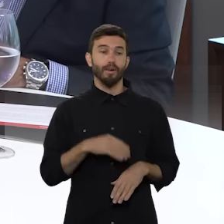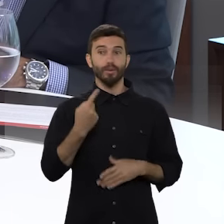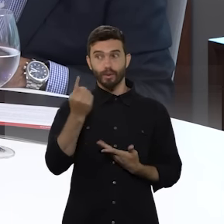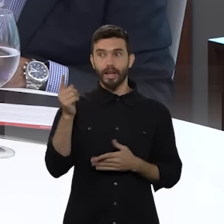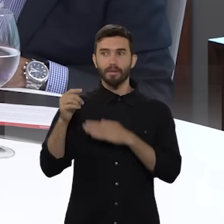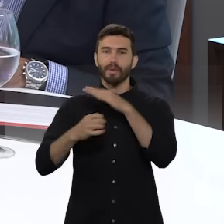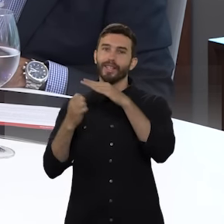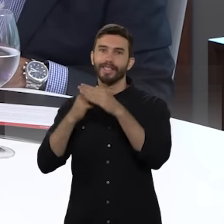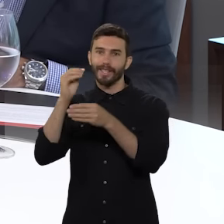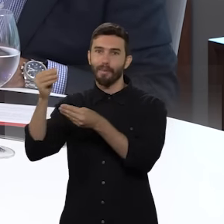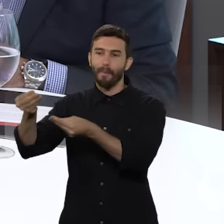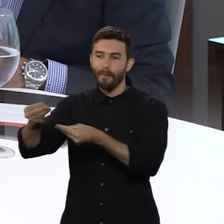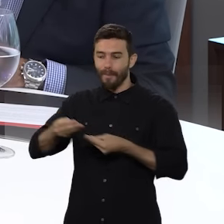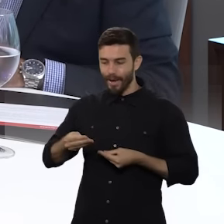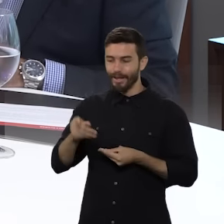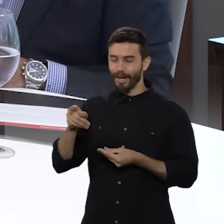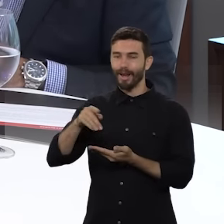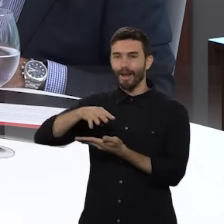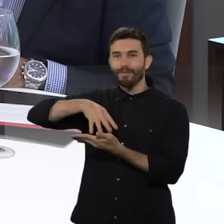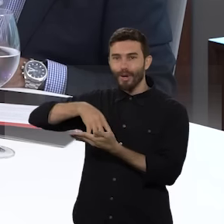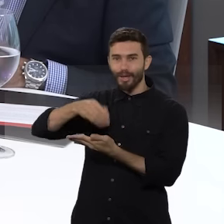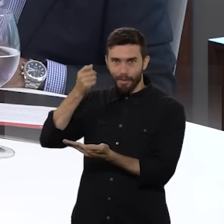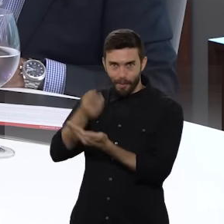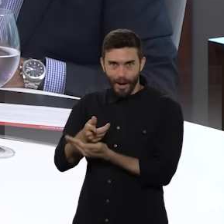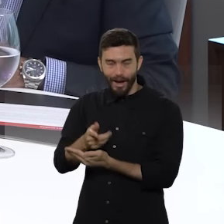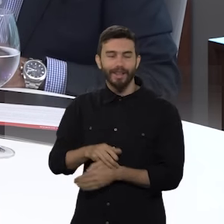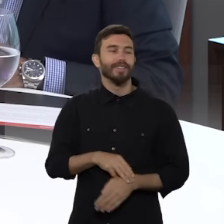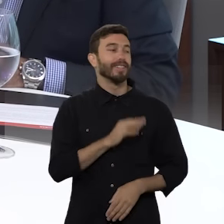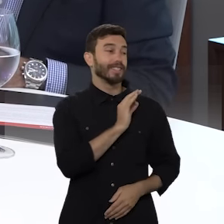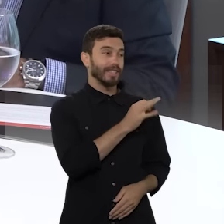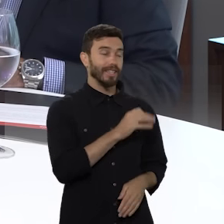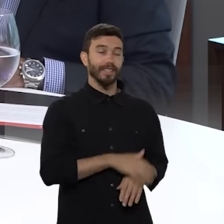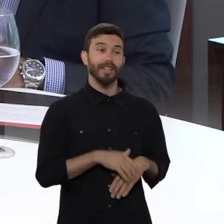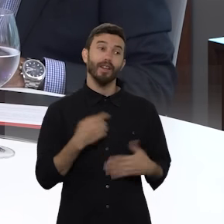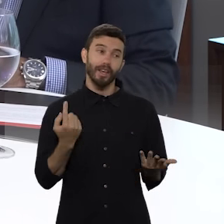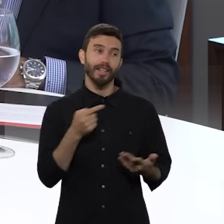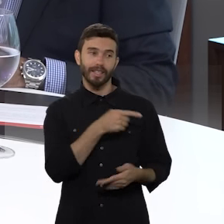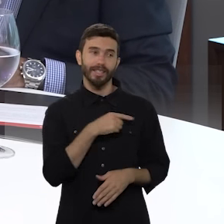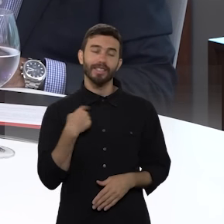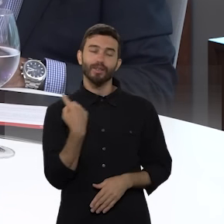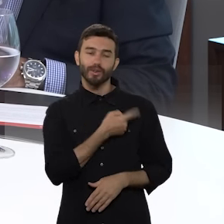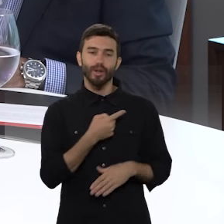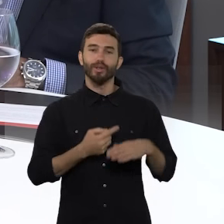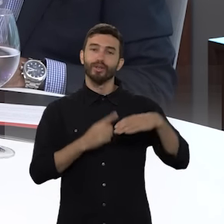Pronto! De um modo geral, esses administram, esses são os nossos clientes de distribuição.